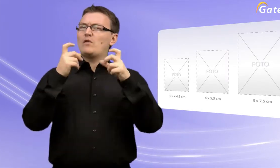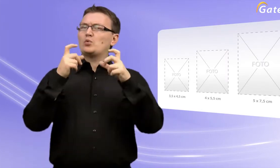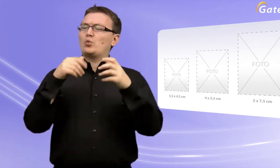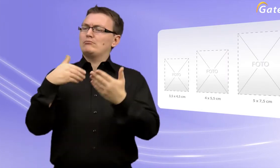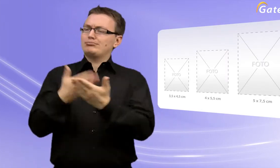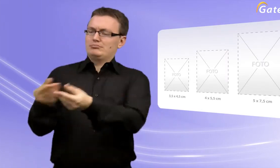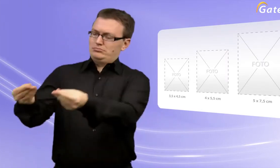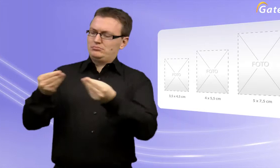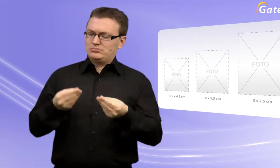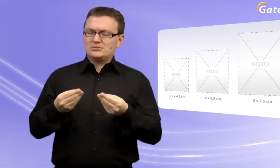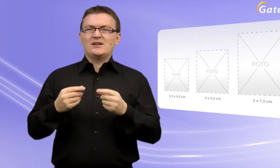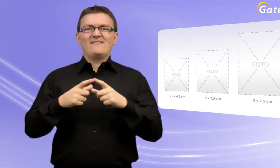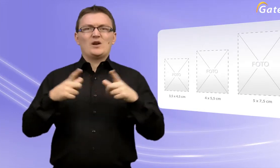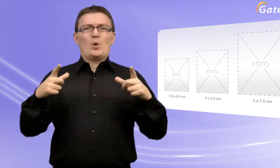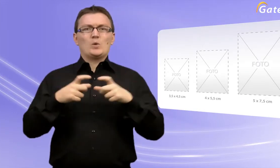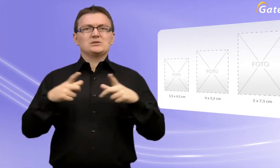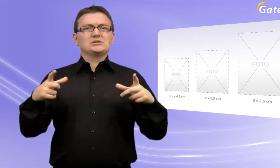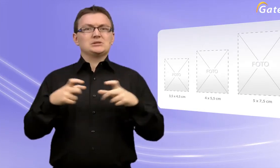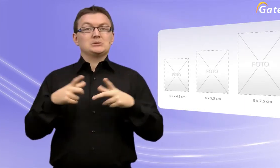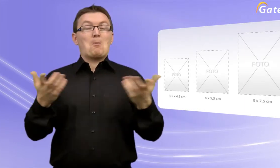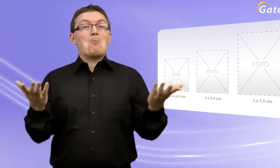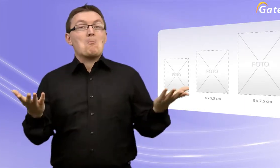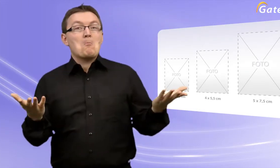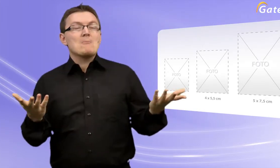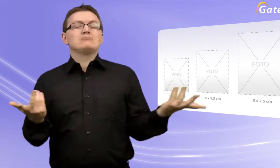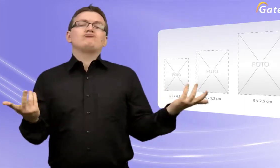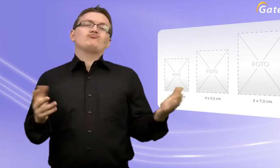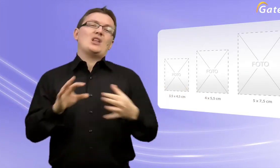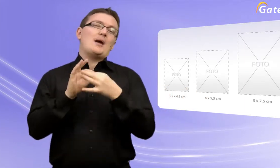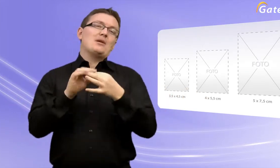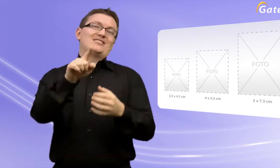Die Größe des Fotos kann variieren in Ab- hängigkeit von der Positionierung.